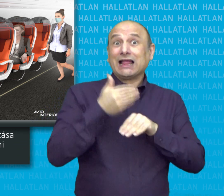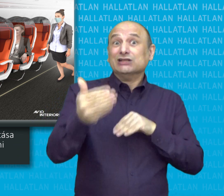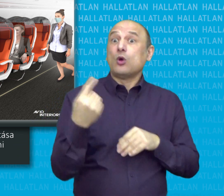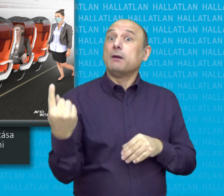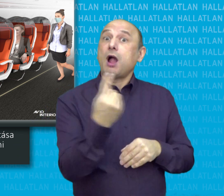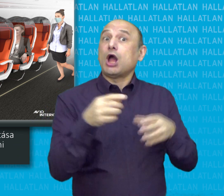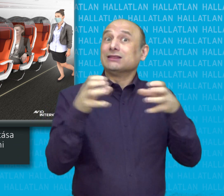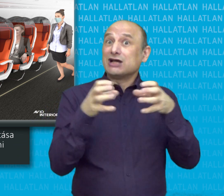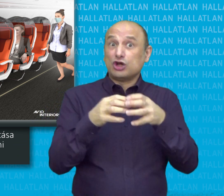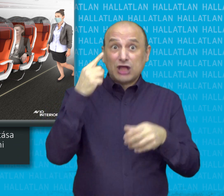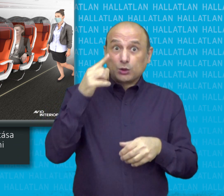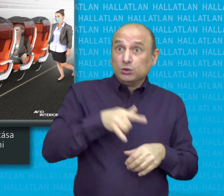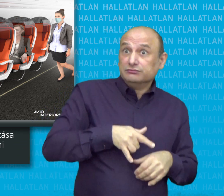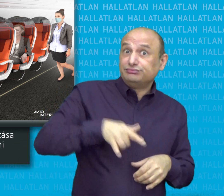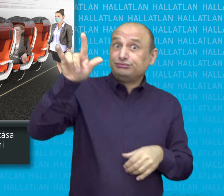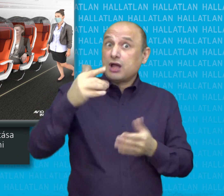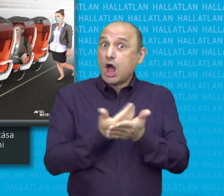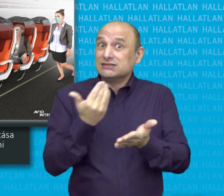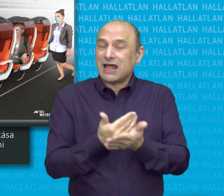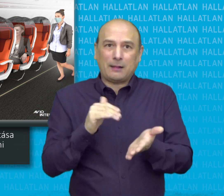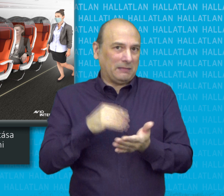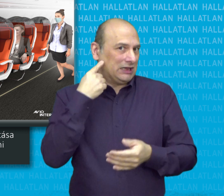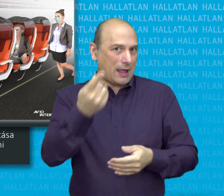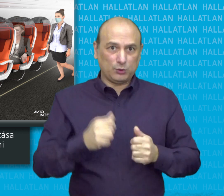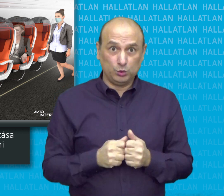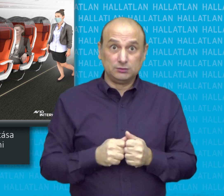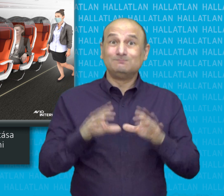és az se biztos, felszállnak-e még valaha a gépeik.